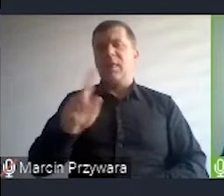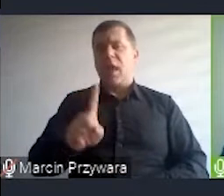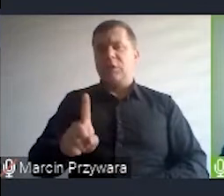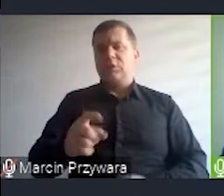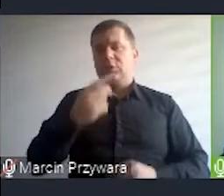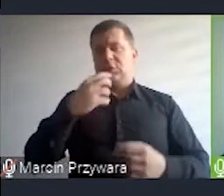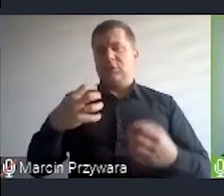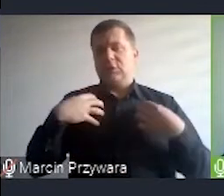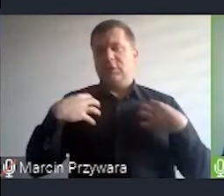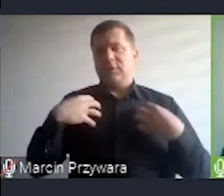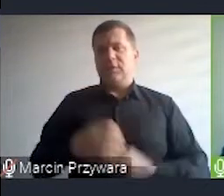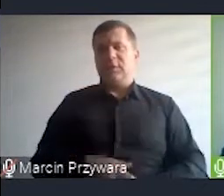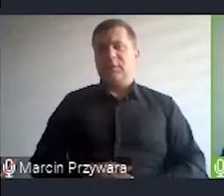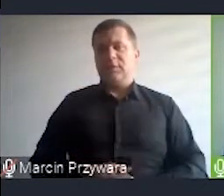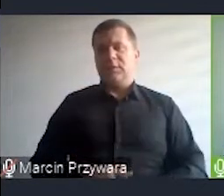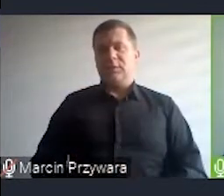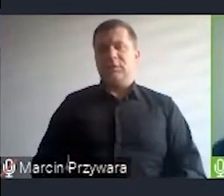Tu się pojawia niespodzianka z tym inwentarzem żywym.